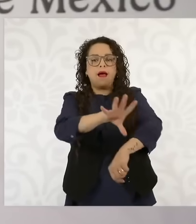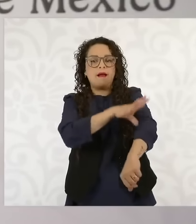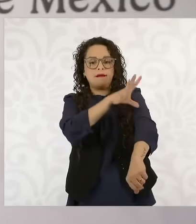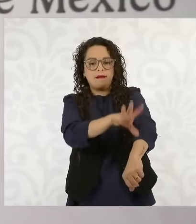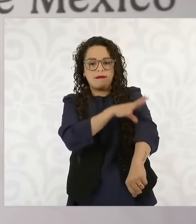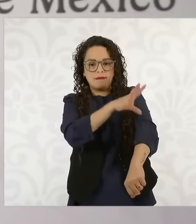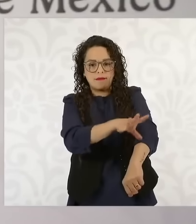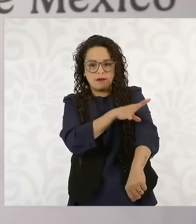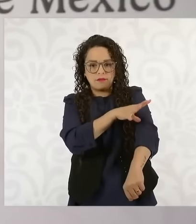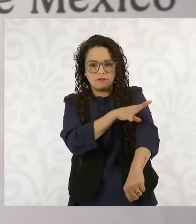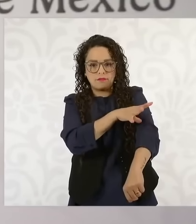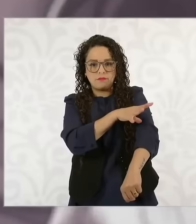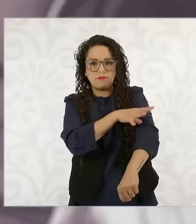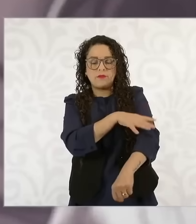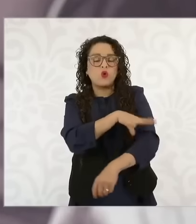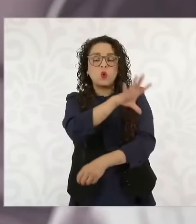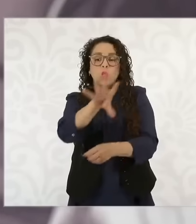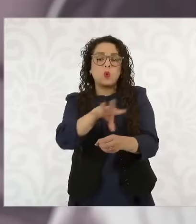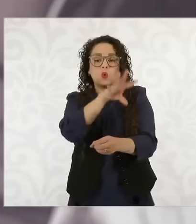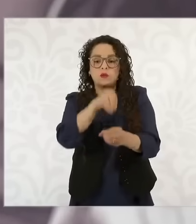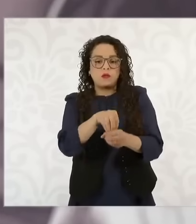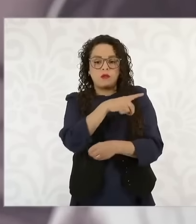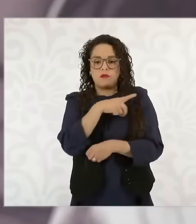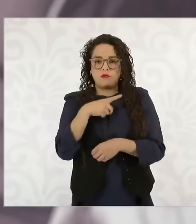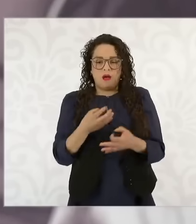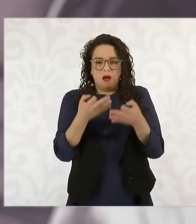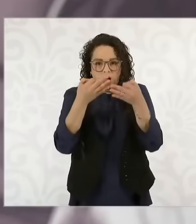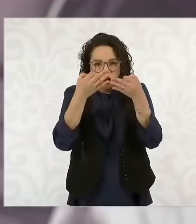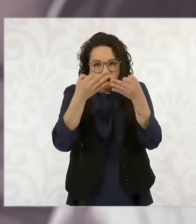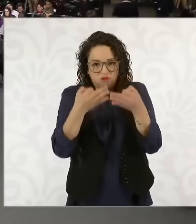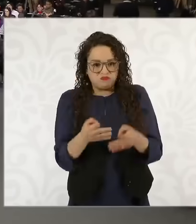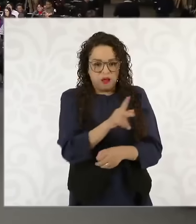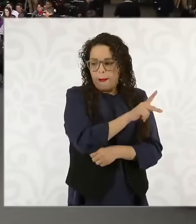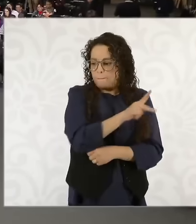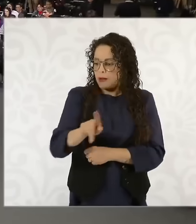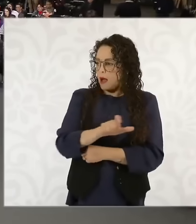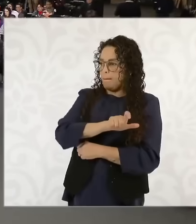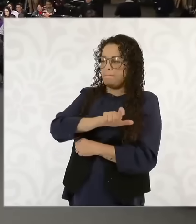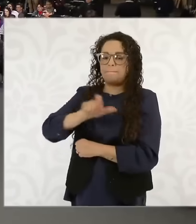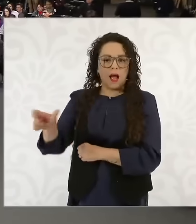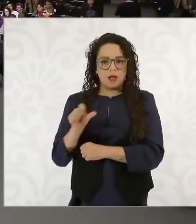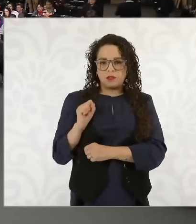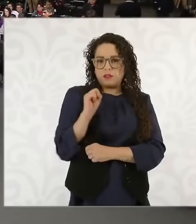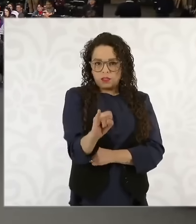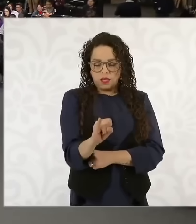que se tienen que regularizar todos y tienen que pagar la transmisión. Muchas gracias. En